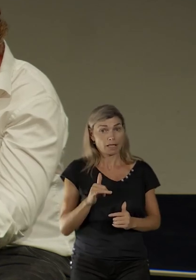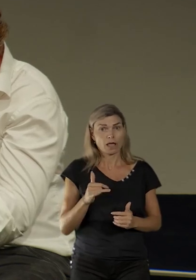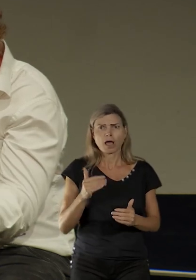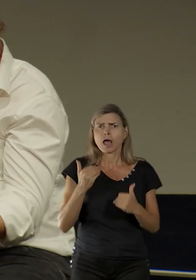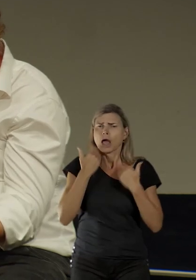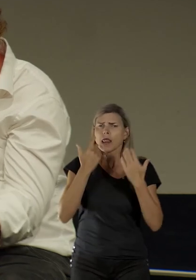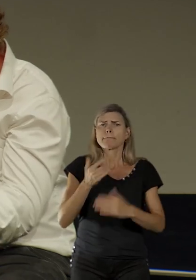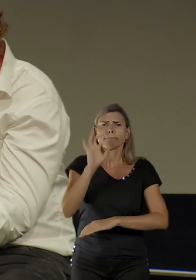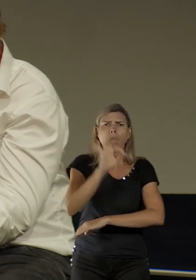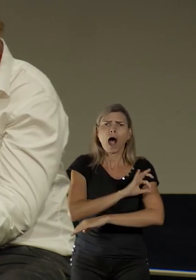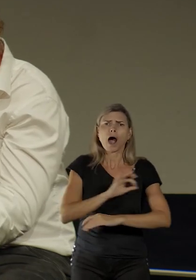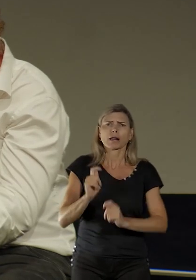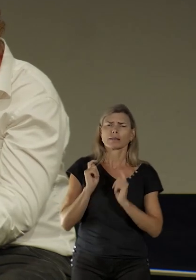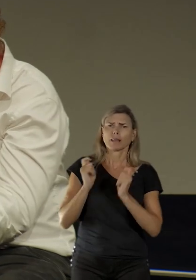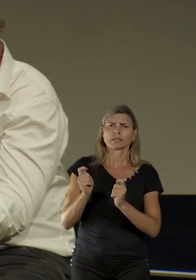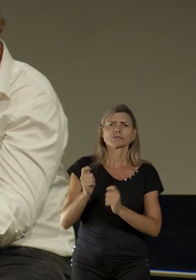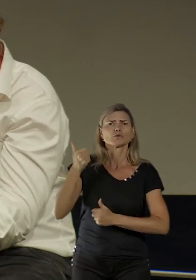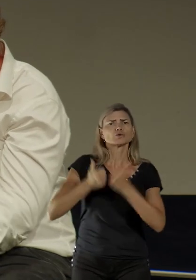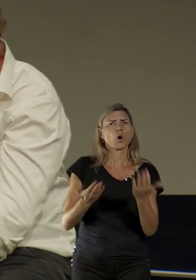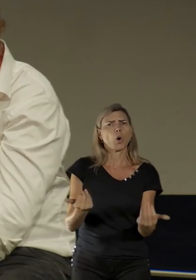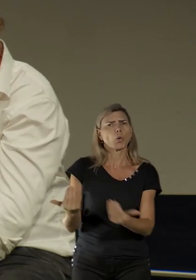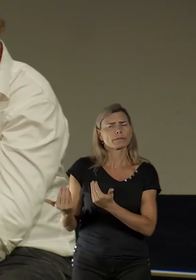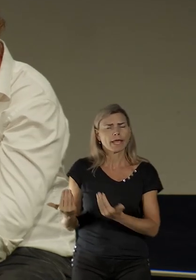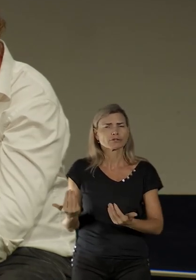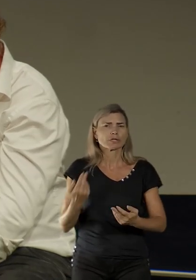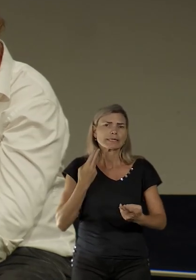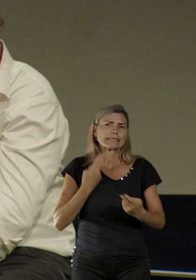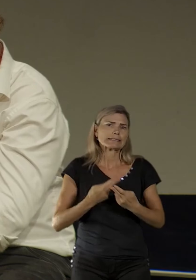Na některé jsou a na které nejsou. Vždycky se na to hledá ten adekvátní nástroj.